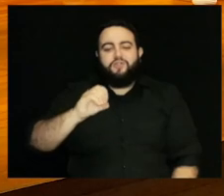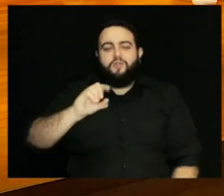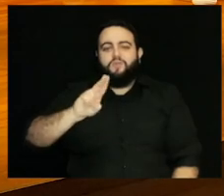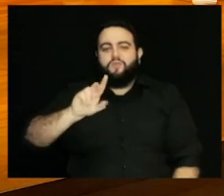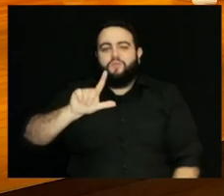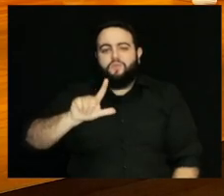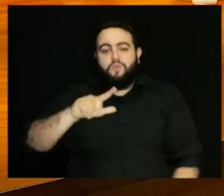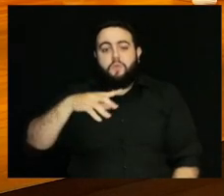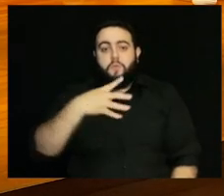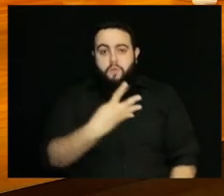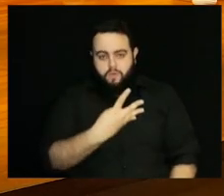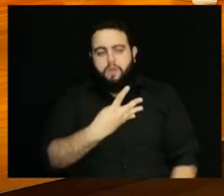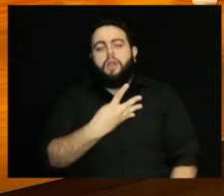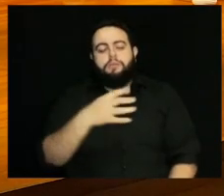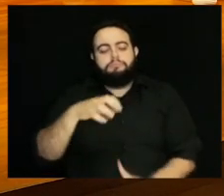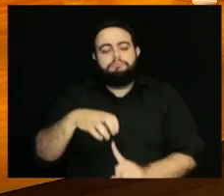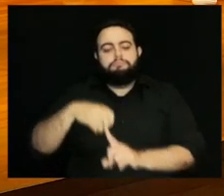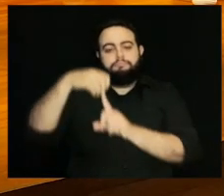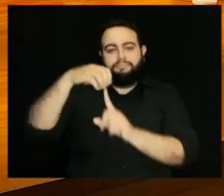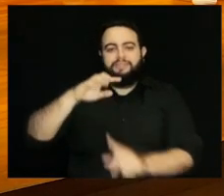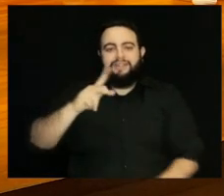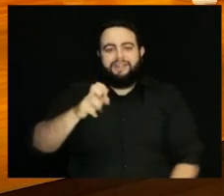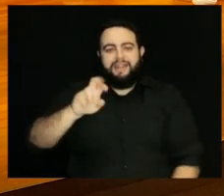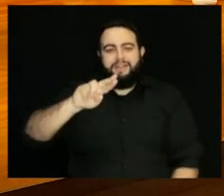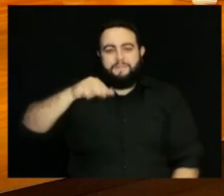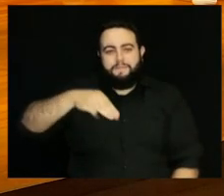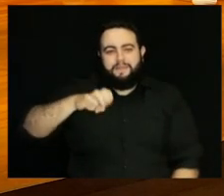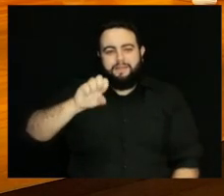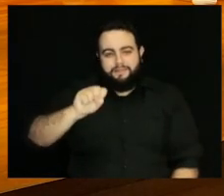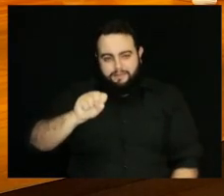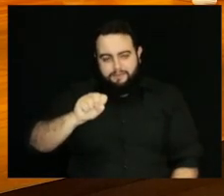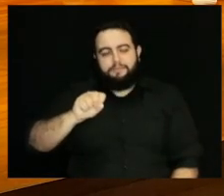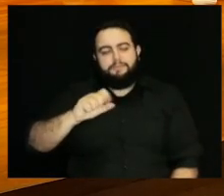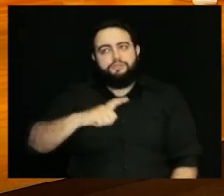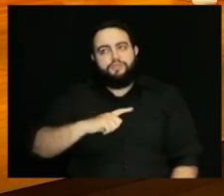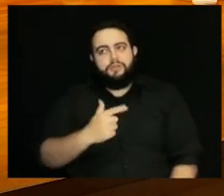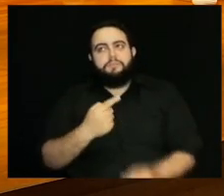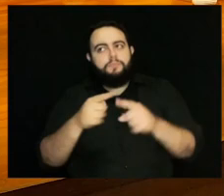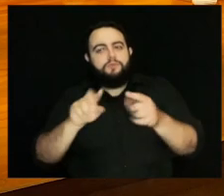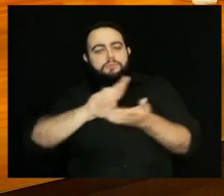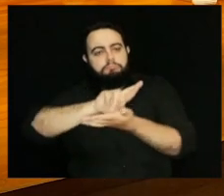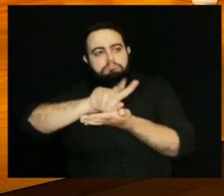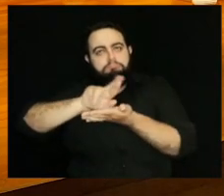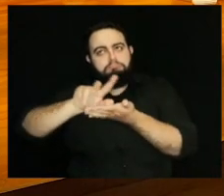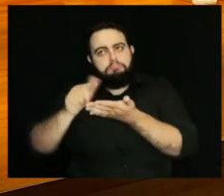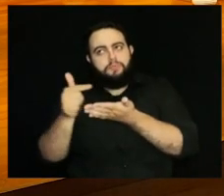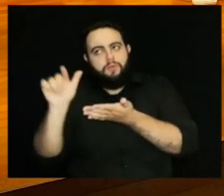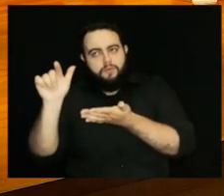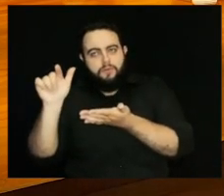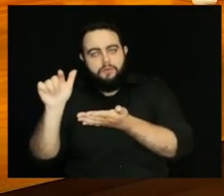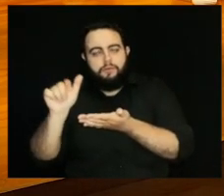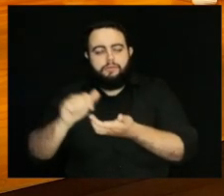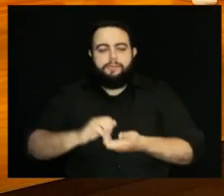depois fazer muito sucesso na década de 70 com Nuvem Passageira, Desencanto de Primavera e tal